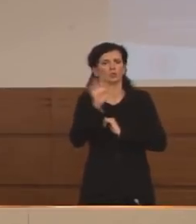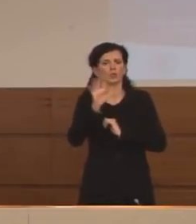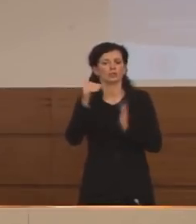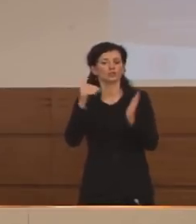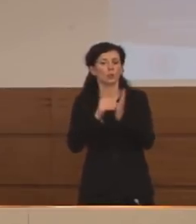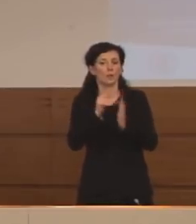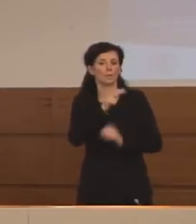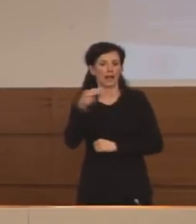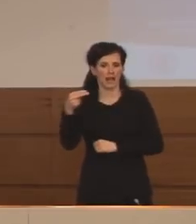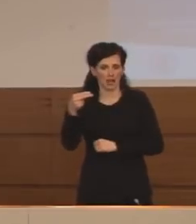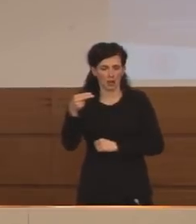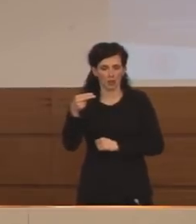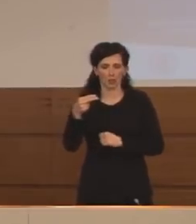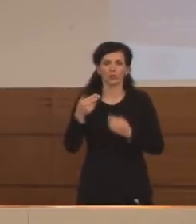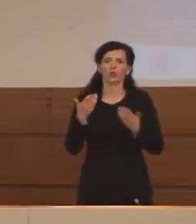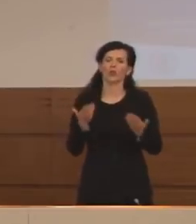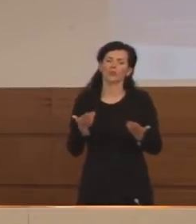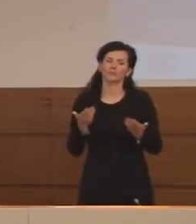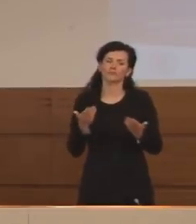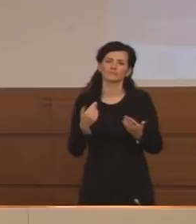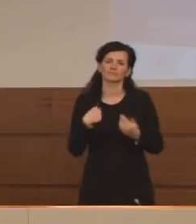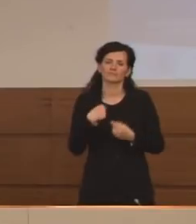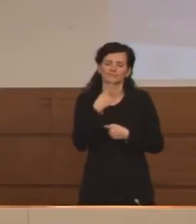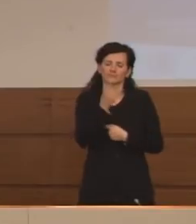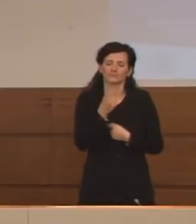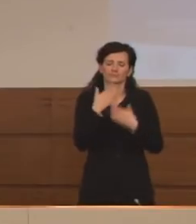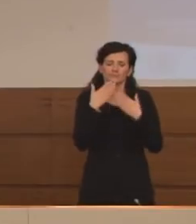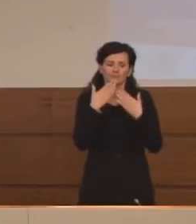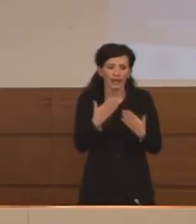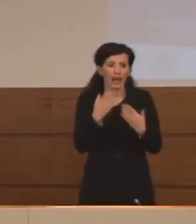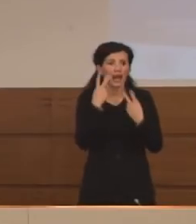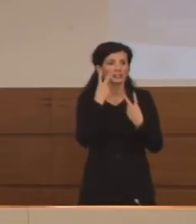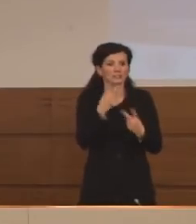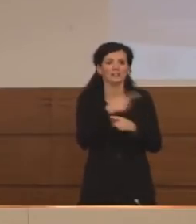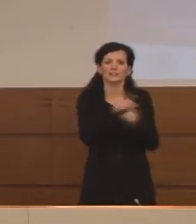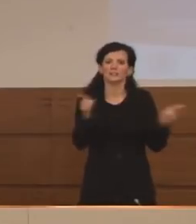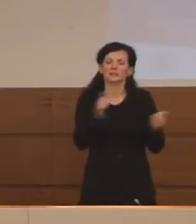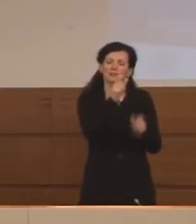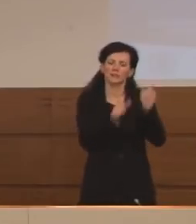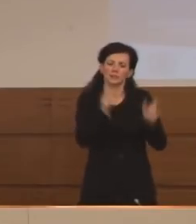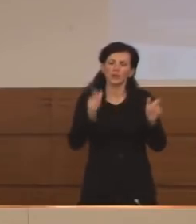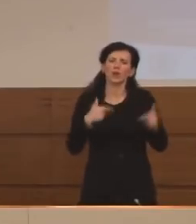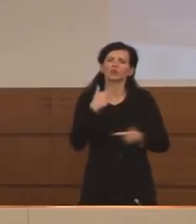Voglio sottolineare la grande generosità di grandi e piccoli donatori.